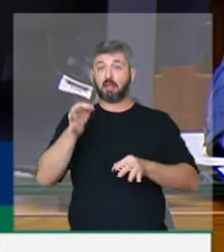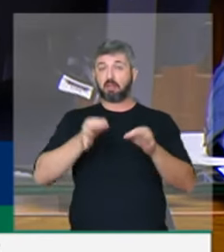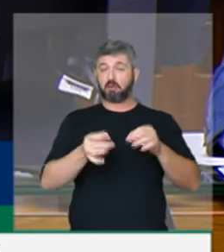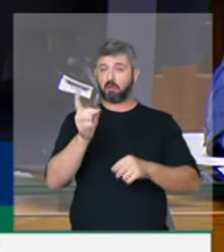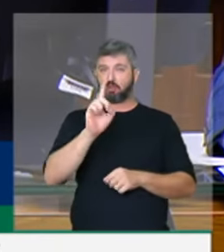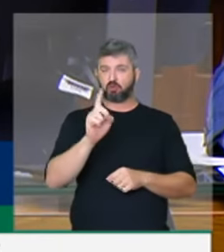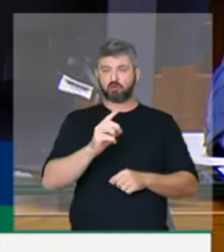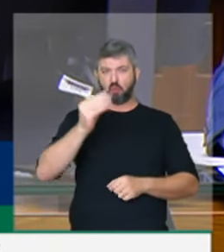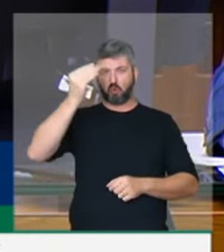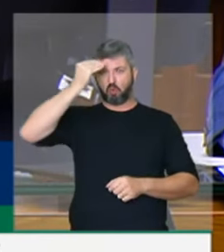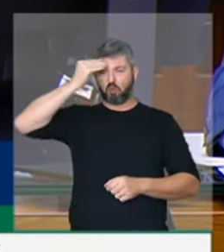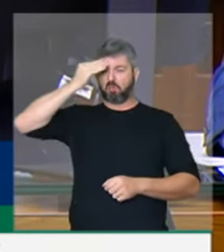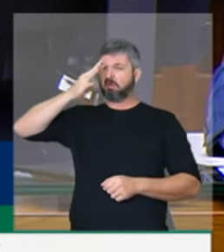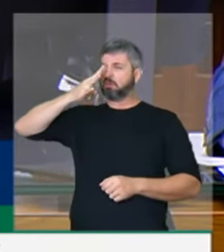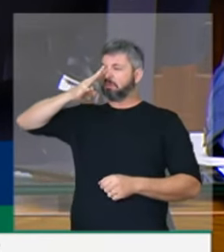FEDERAL OU NO PRESIDENTE.